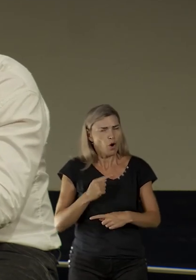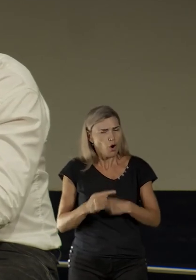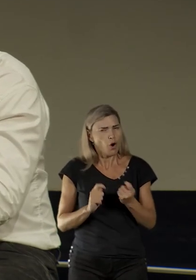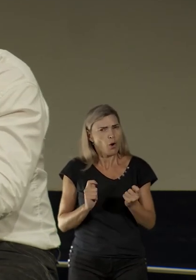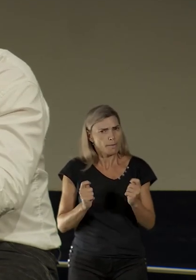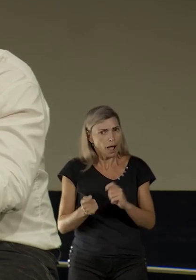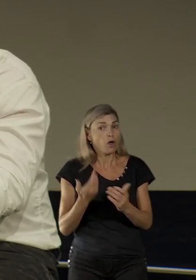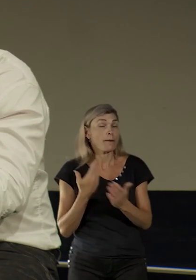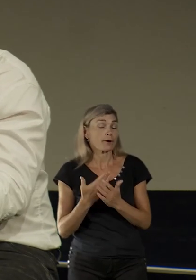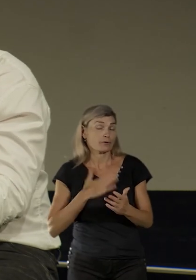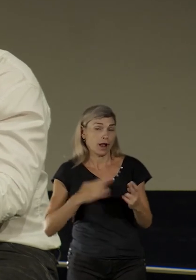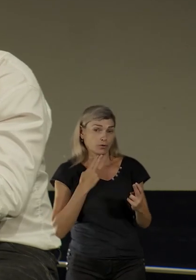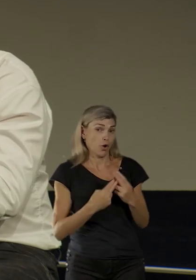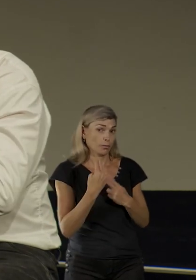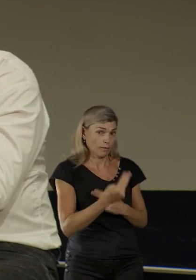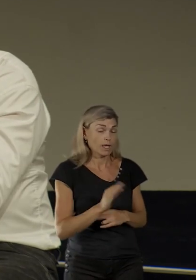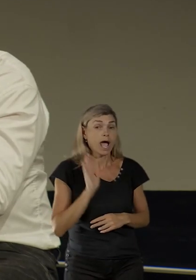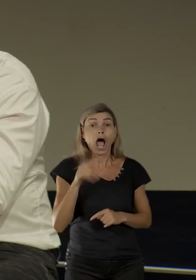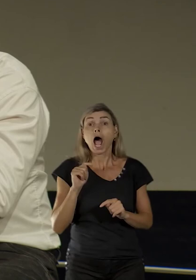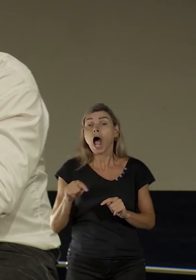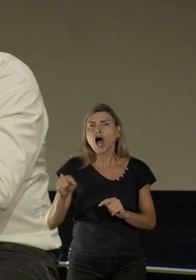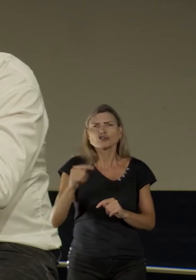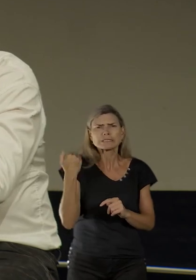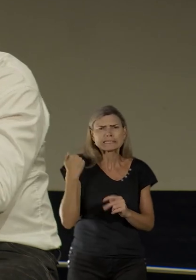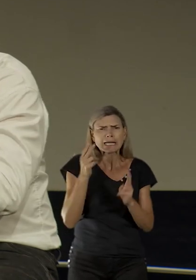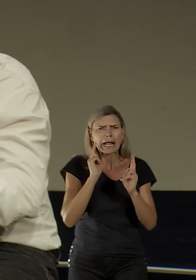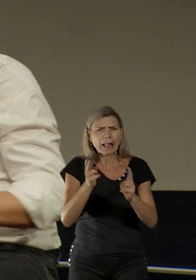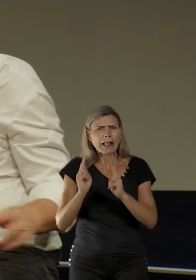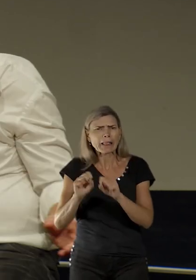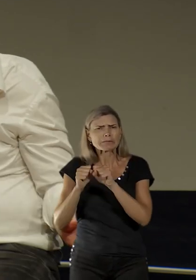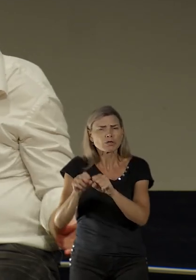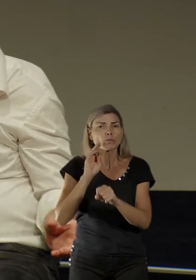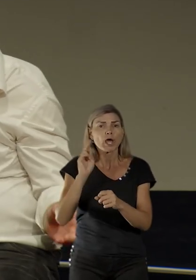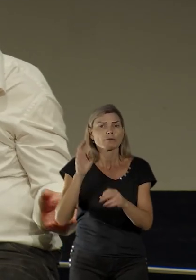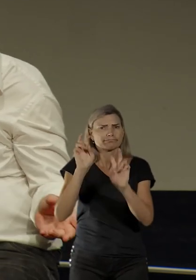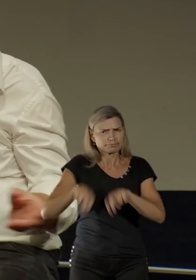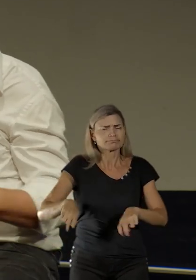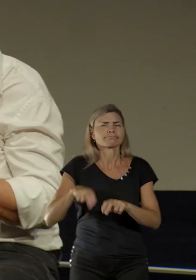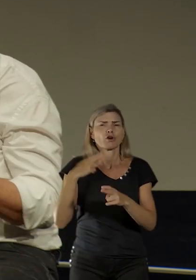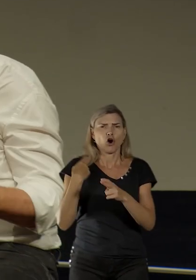že až budou jednou zastaveny brownfieldy, ne každý bude chtít sedět z Jihlavy 30 minut,